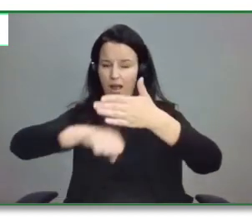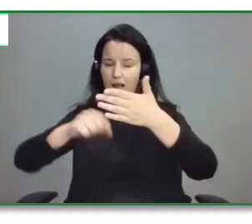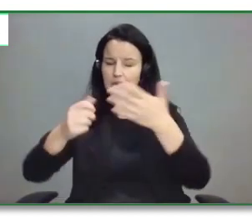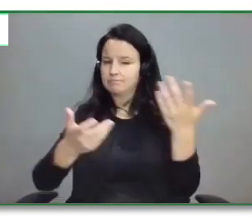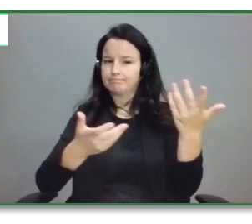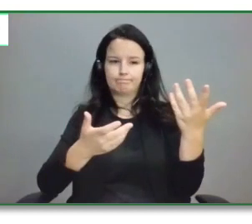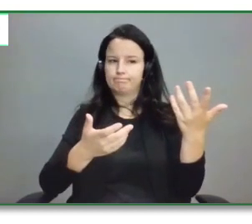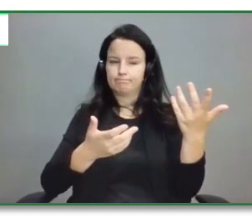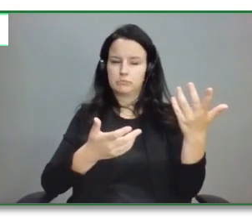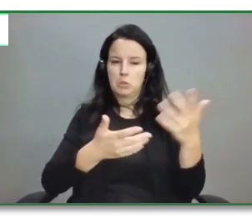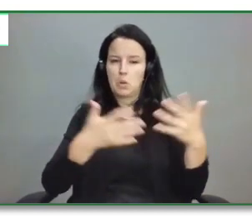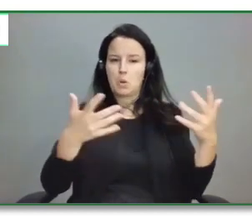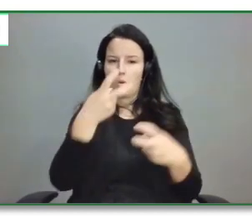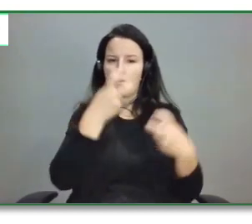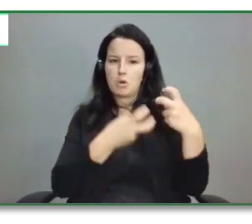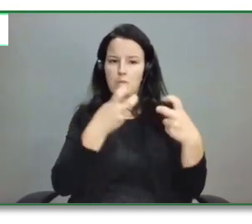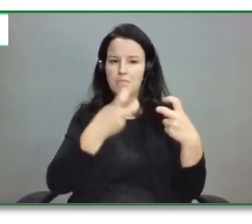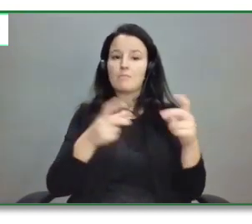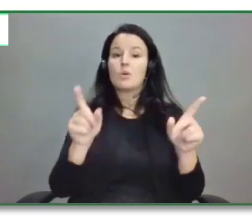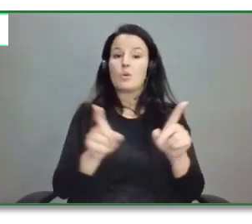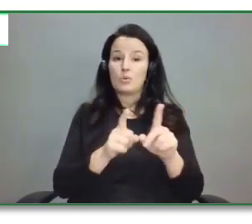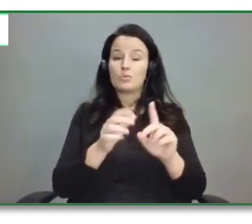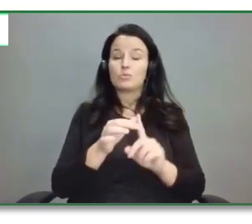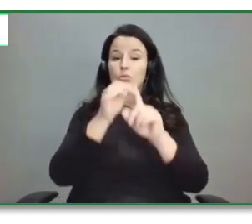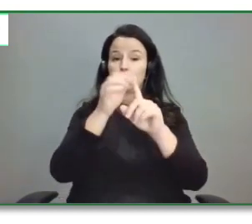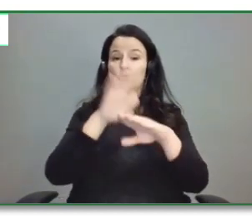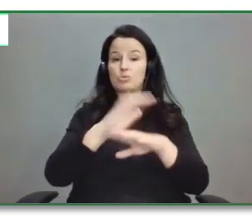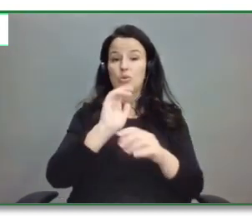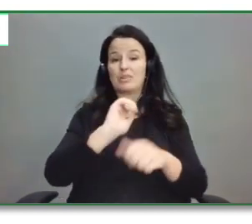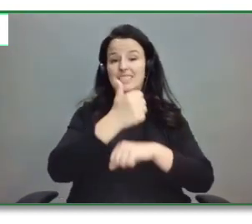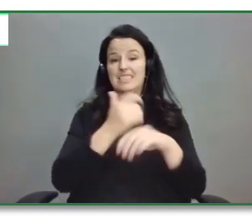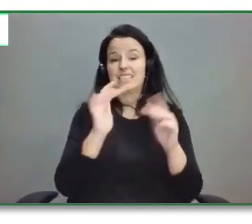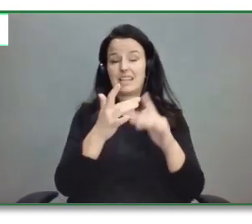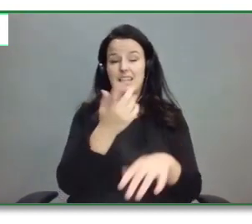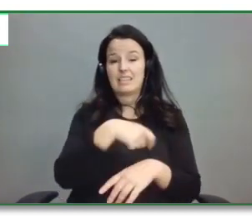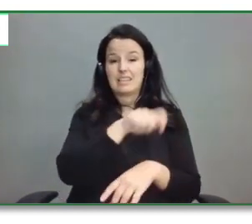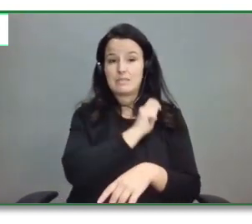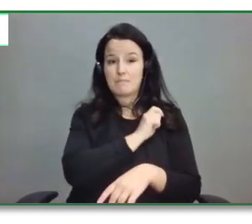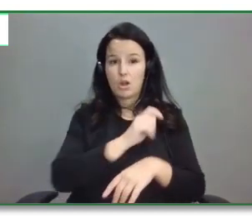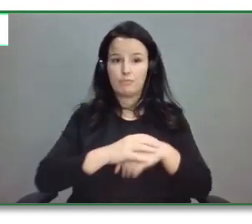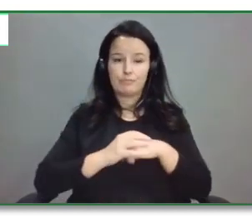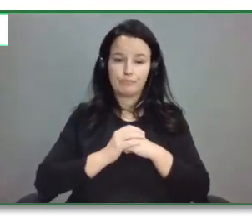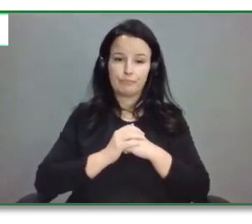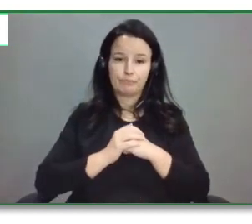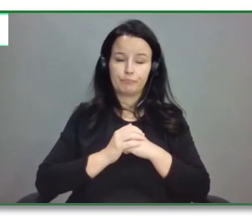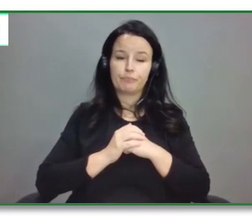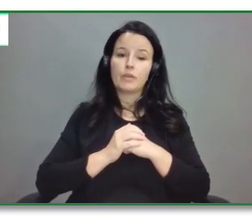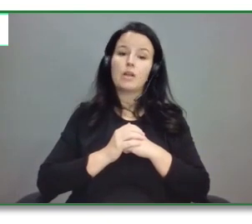pour les parcs espagnols de sites web